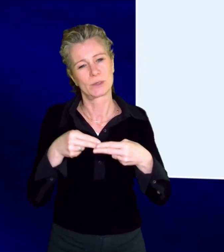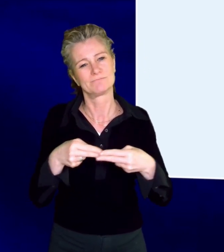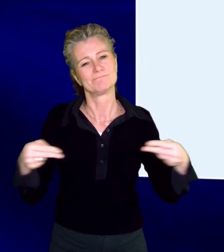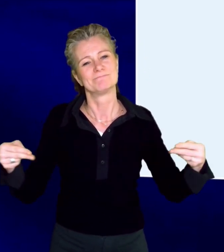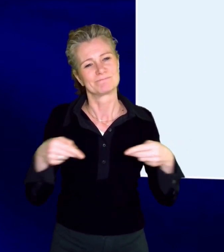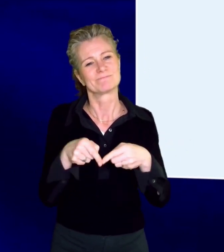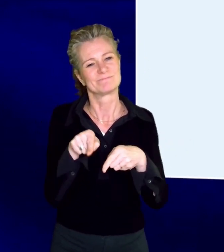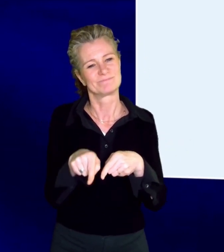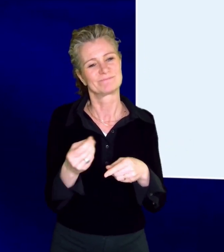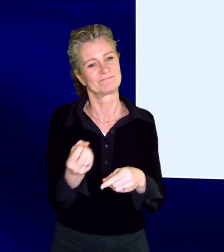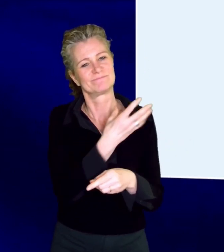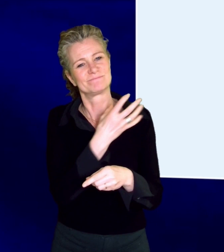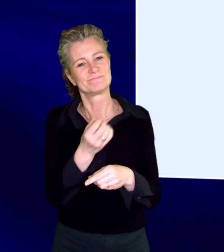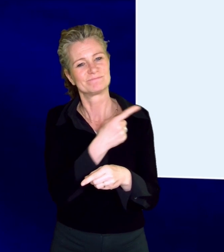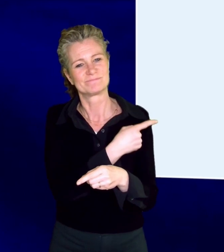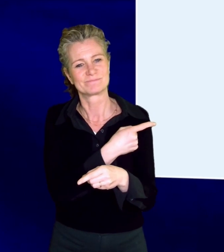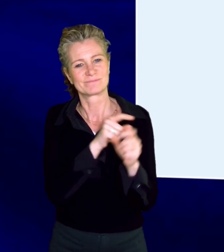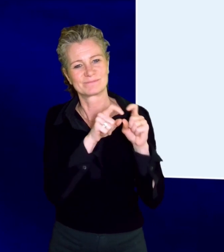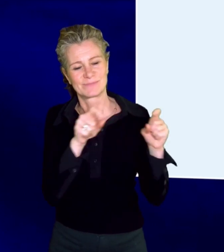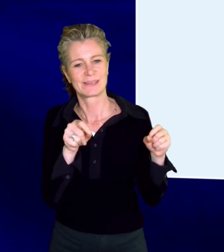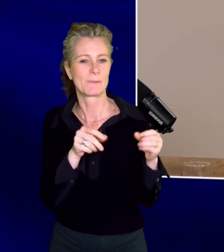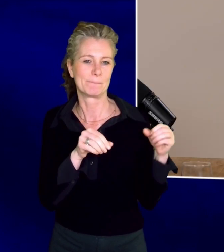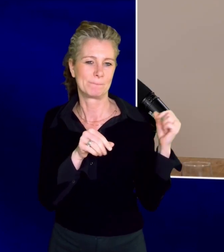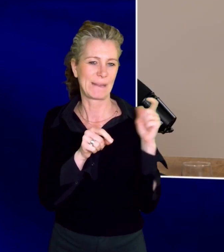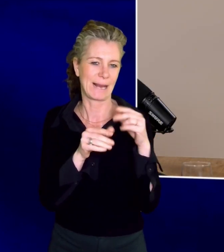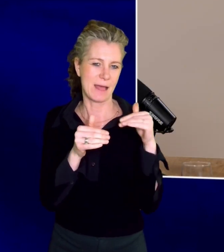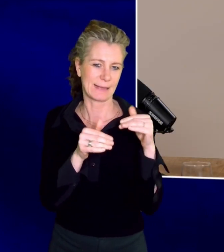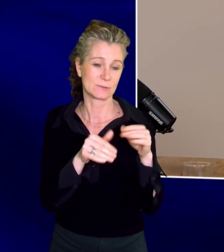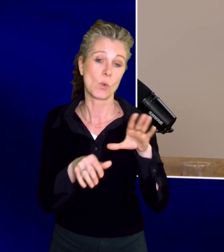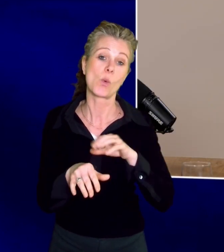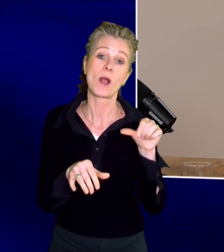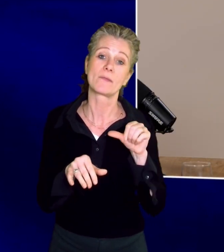Er zijn een heleboel andere mogelijkheden, zoals de contactgroep van de Oogvereniging.